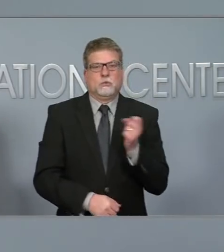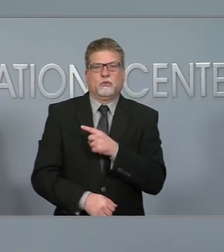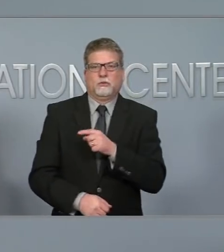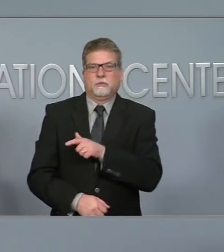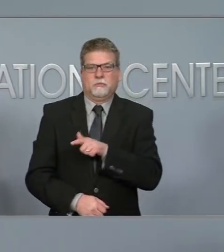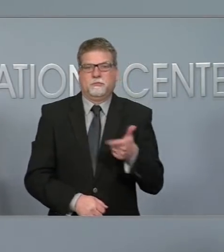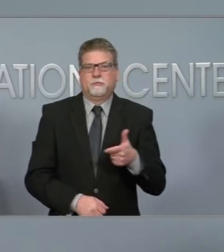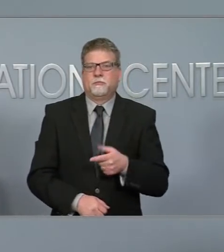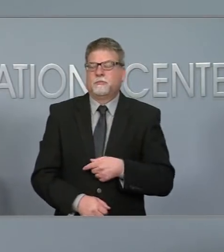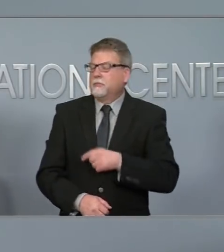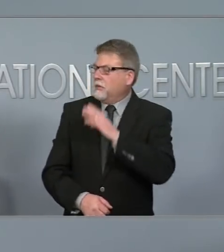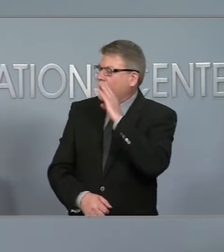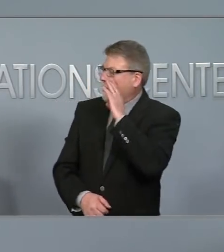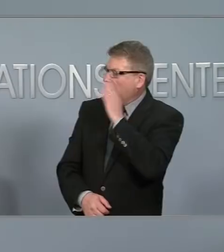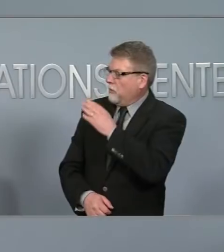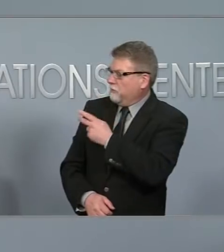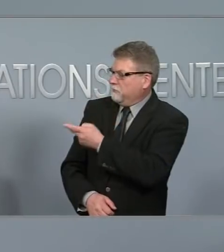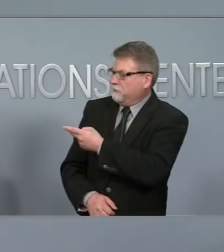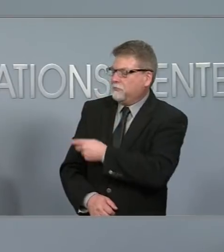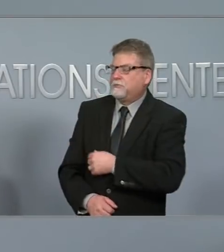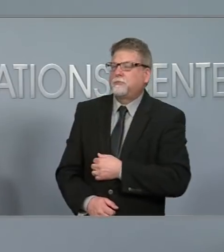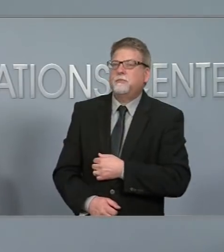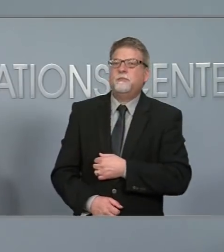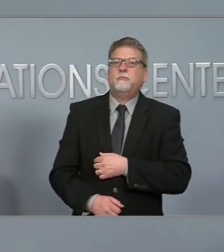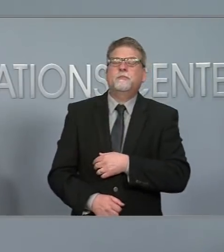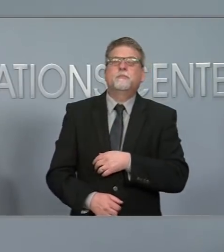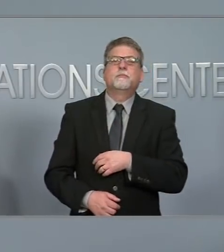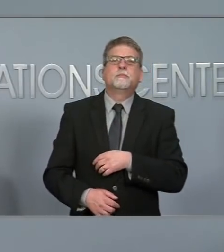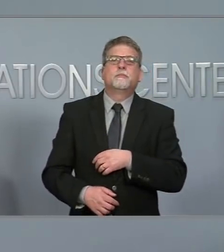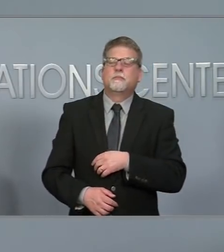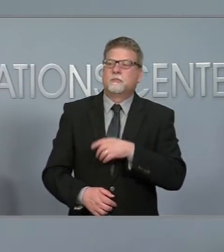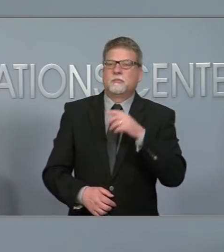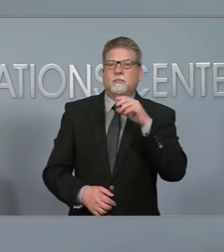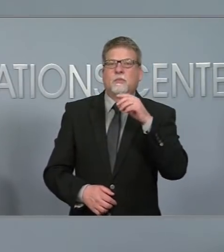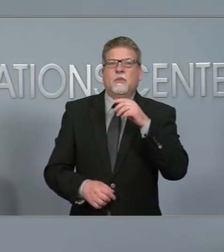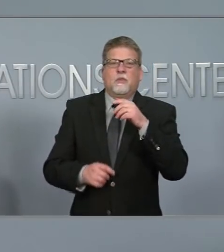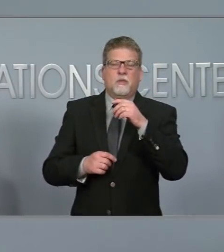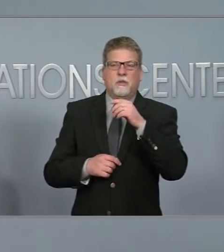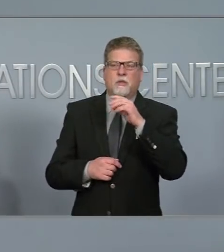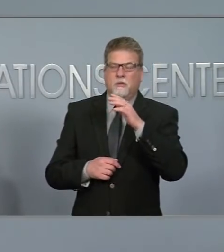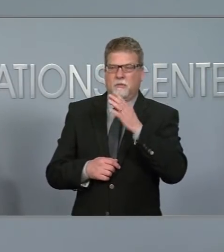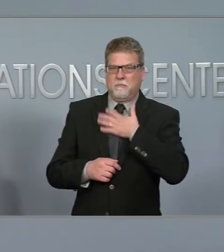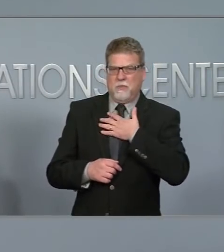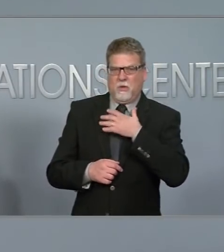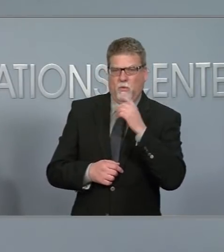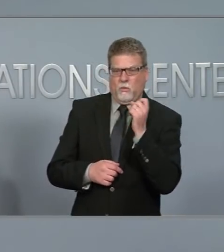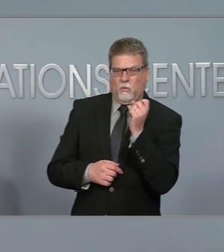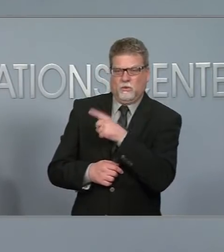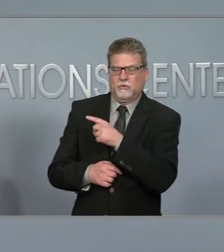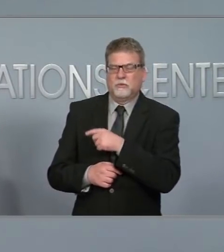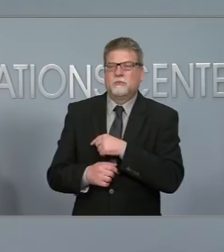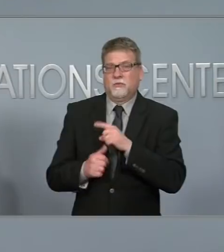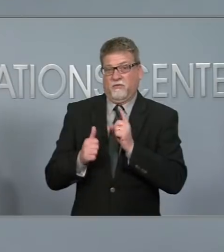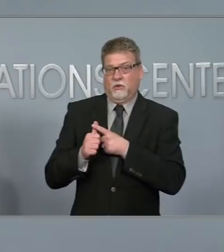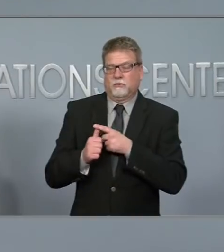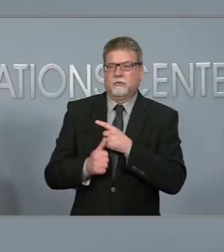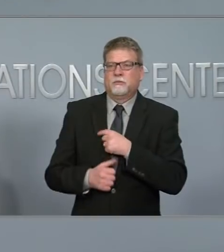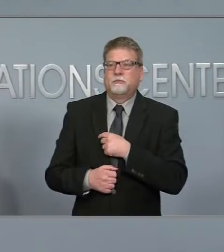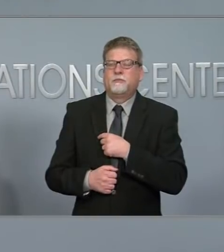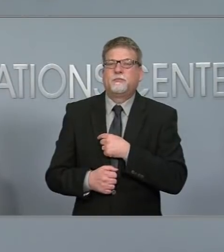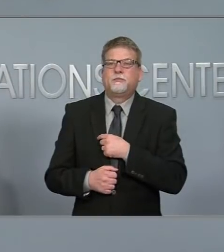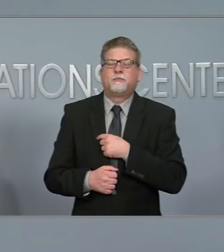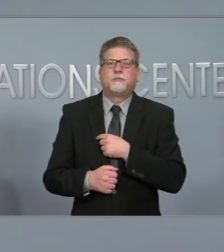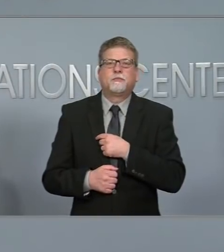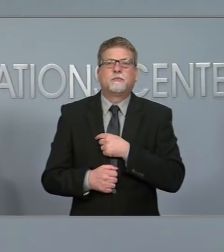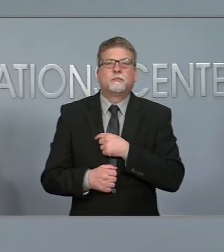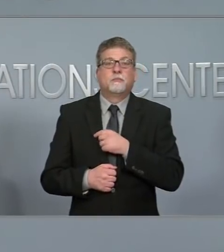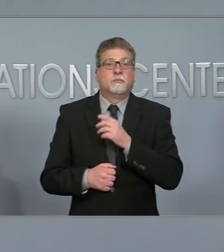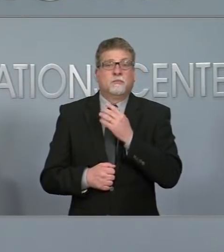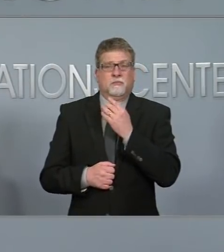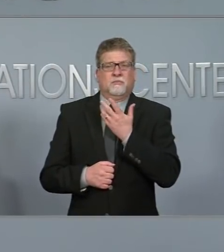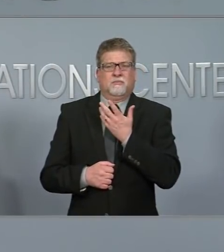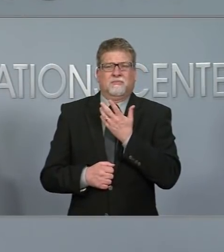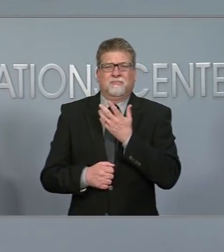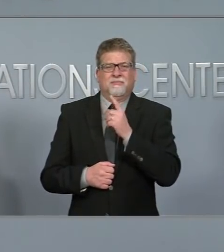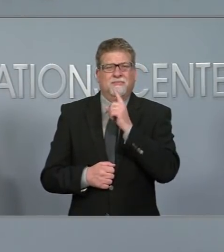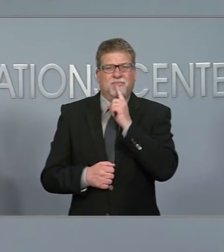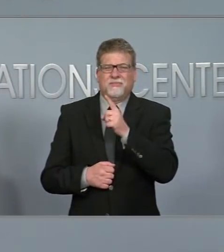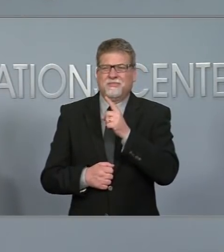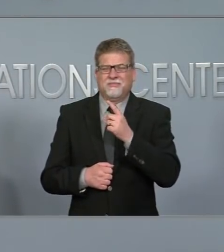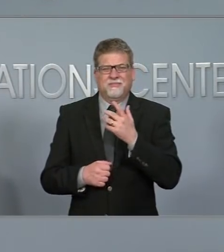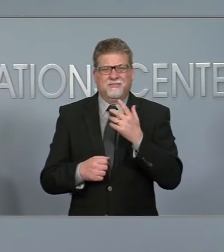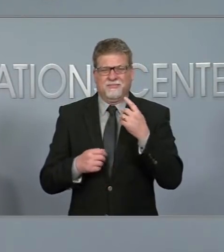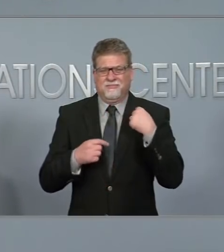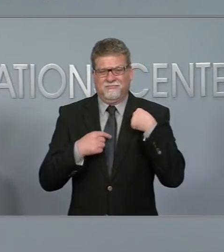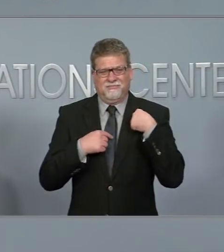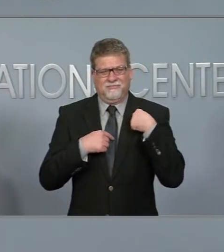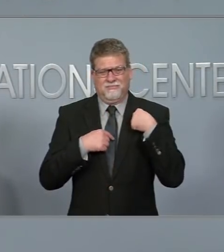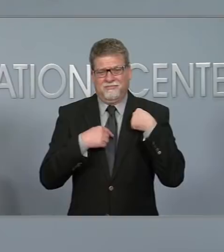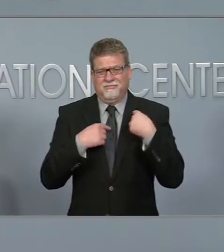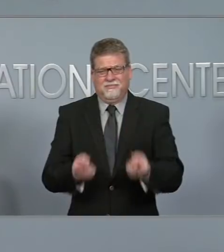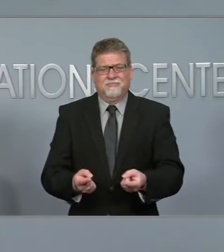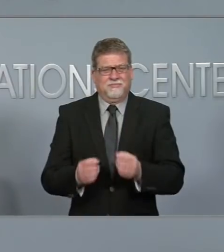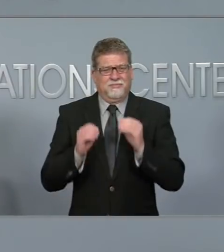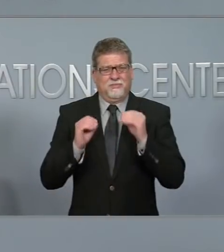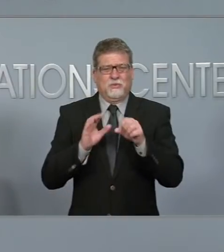para contigo.